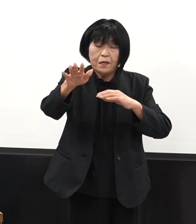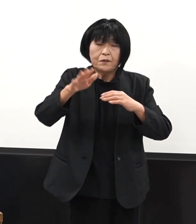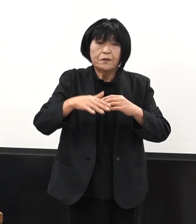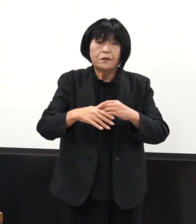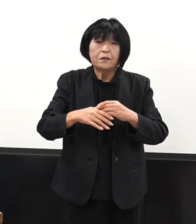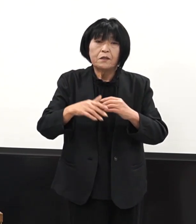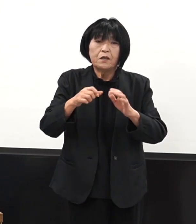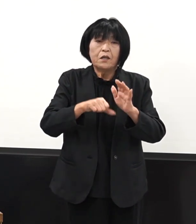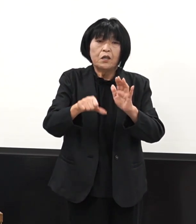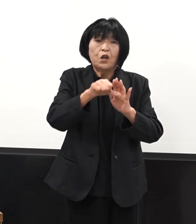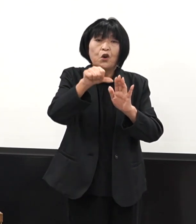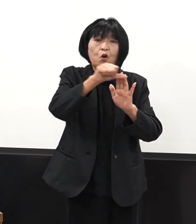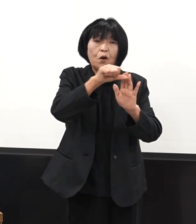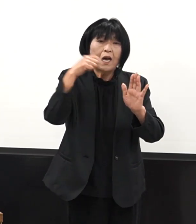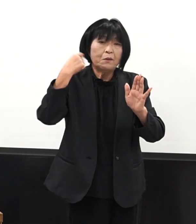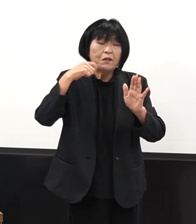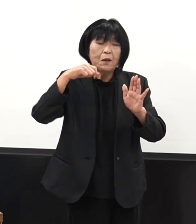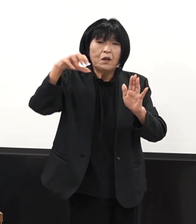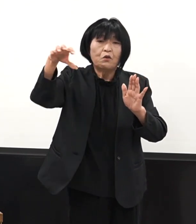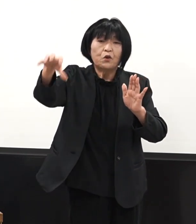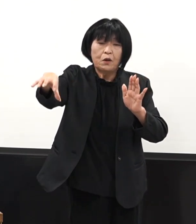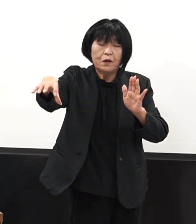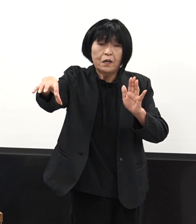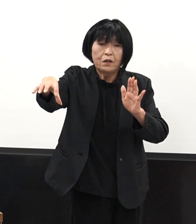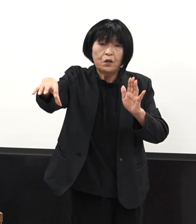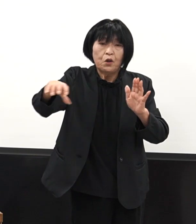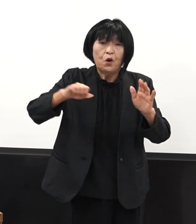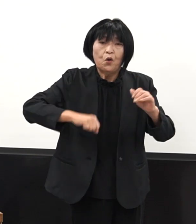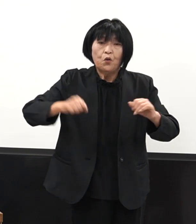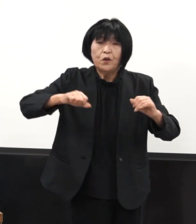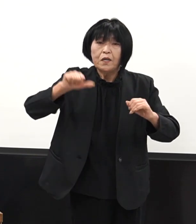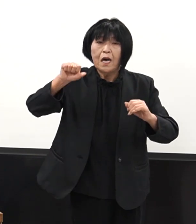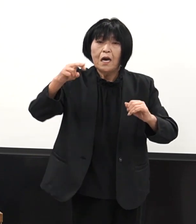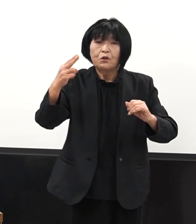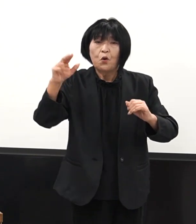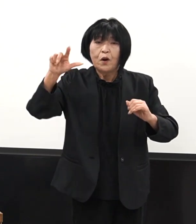5階南側フロアのフリーアドレス化につきましては、